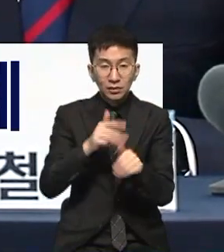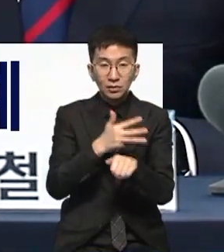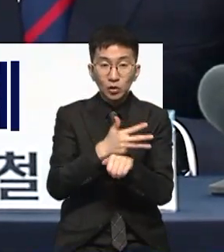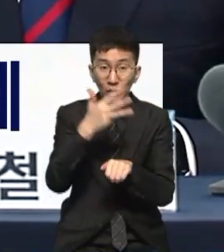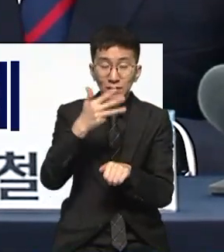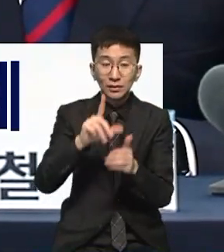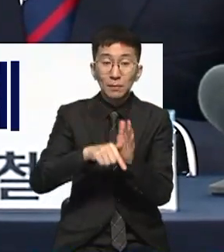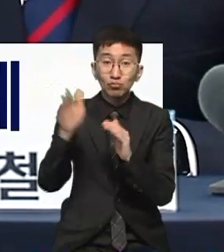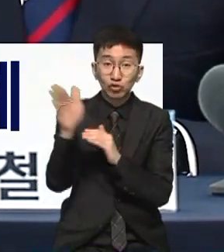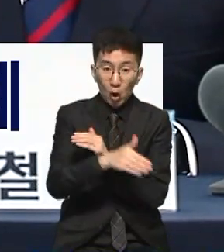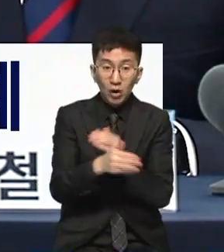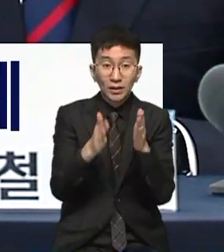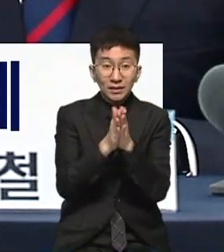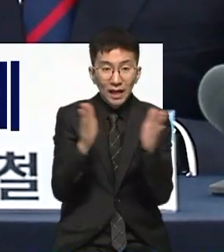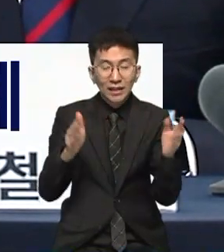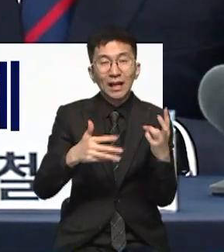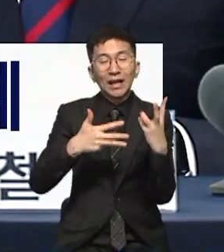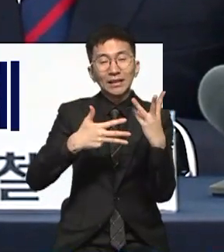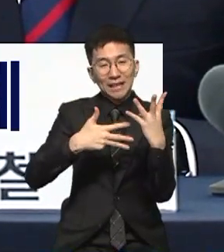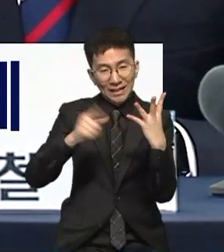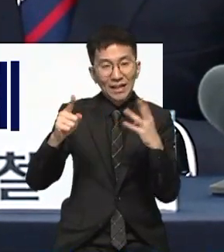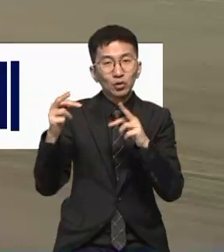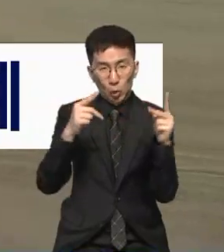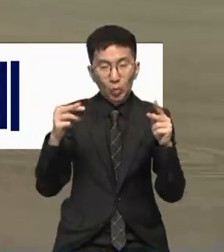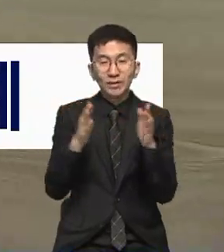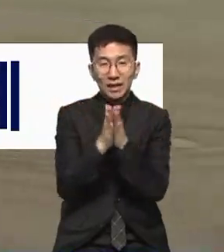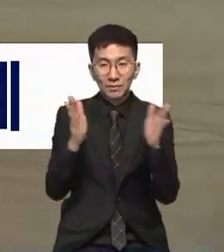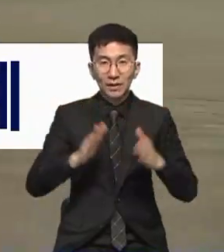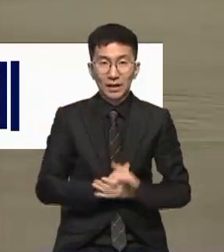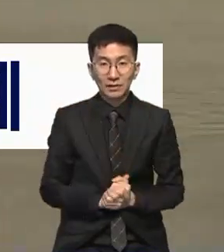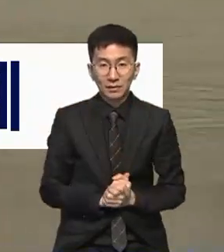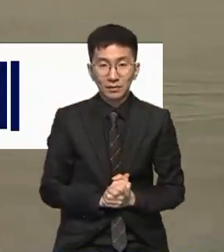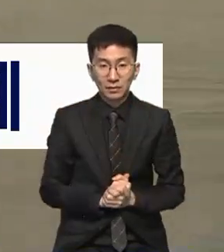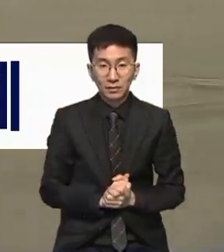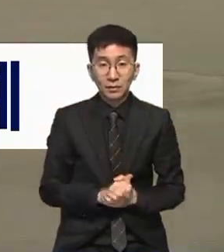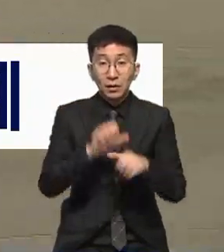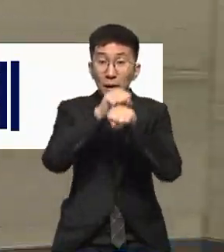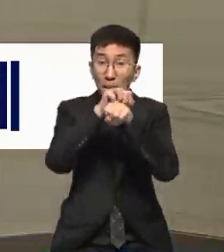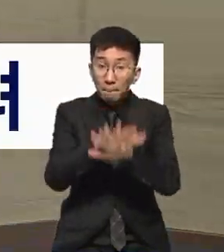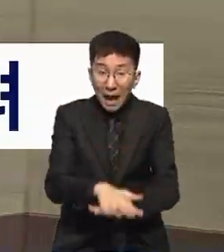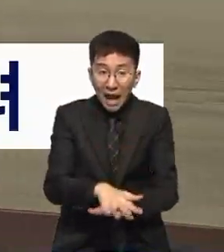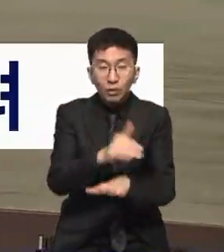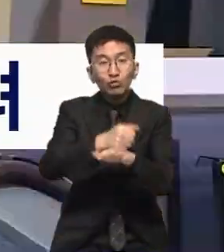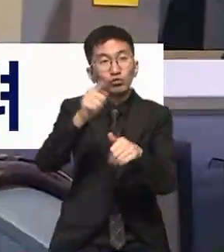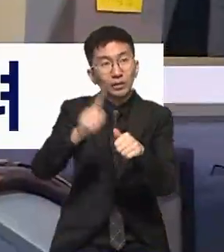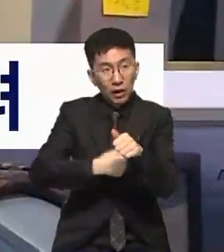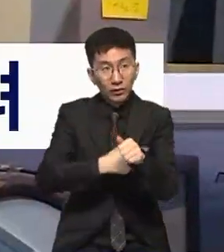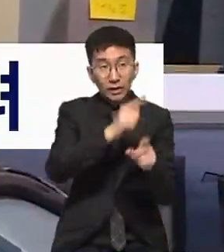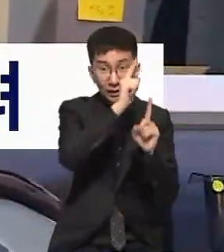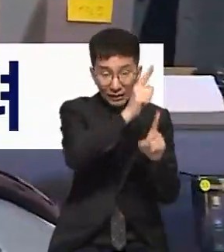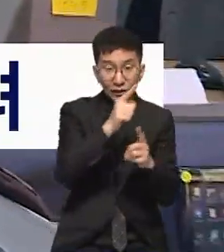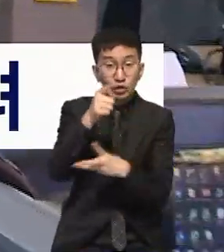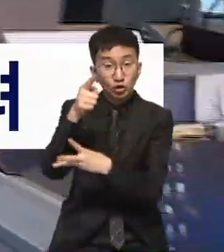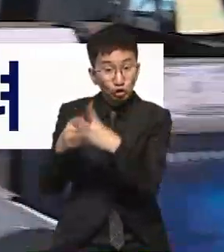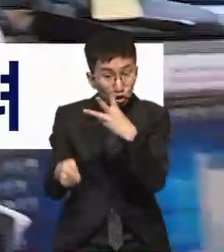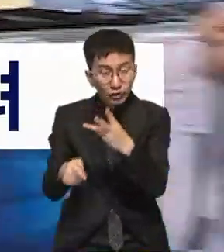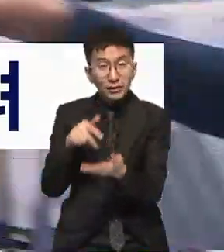4자 TV토론에서 맞붙게 됐습니다. 양자토론이 무산 분위기로 흐르자 이재명, 윤석열 후보는 명절 연휴에도 근무를